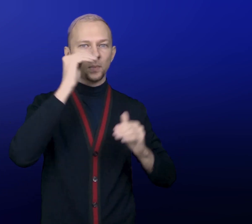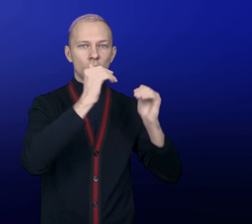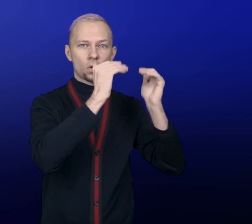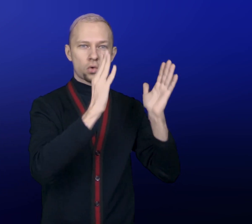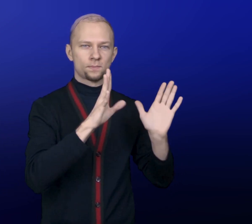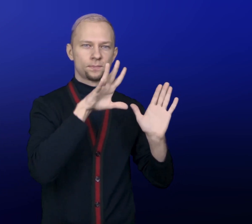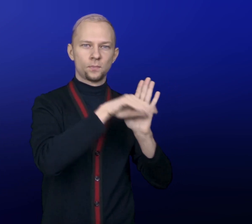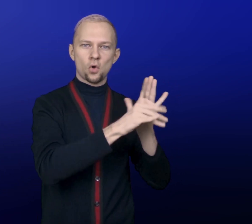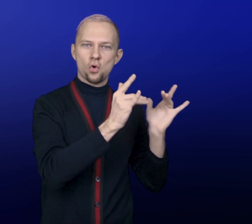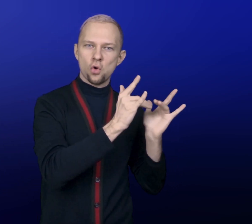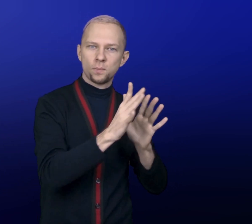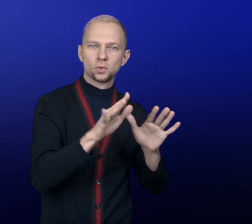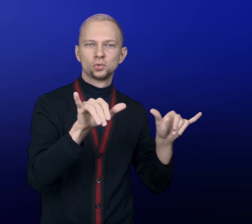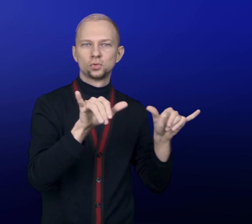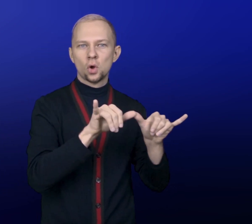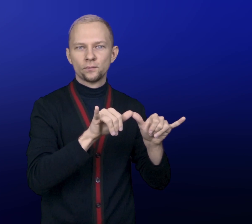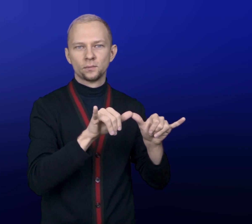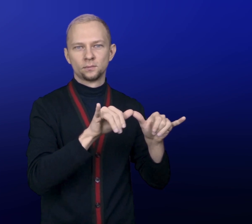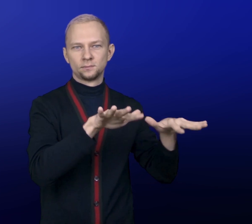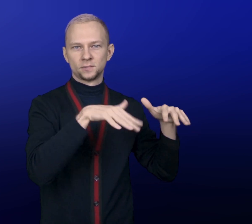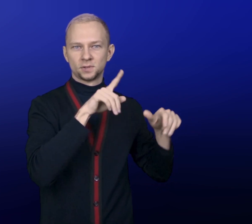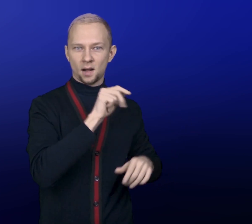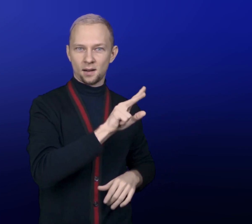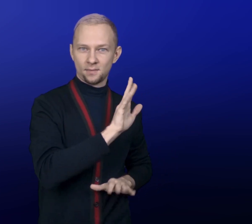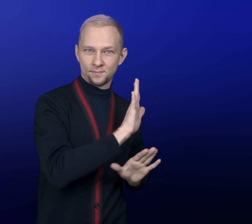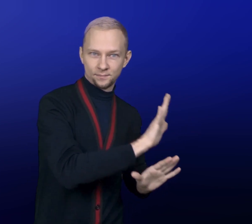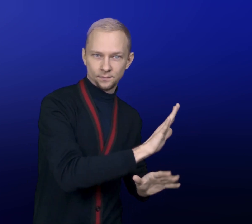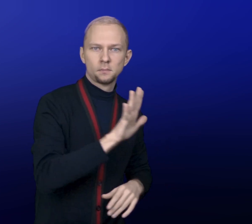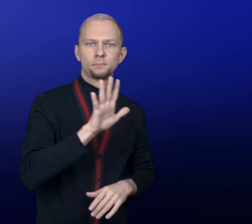Помимо учебного корпуса с общежитием, столовой и актовым залом,